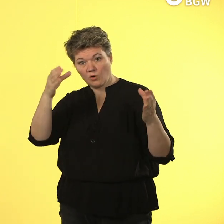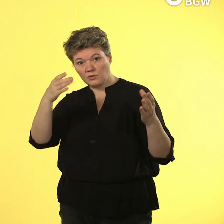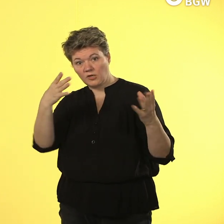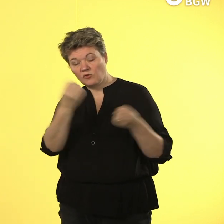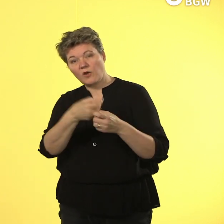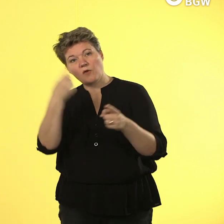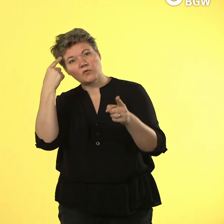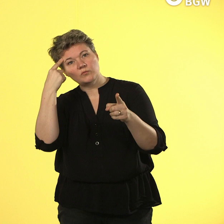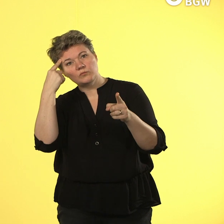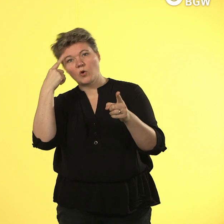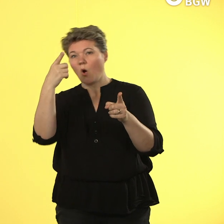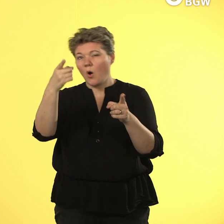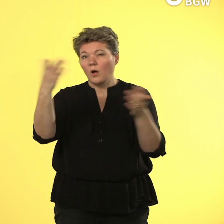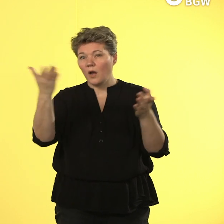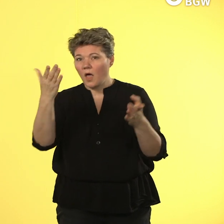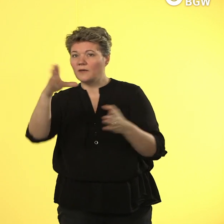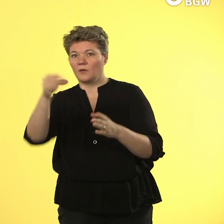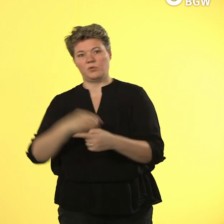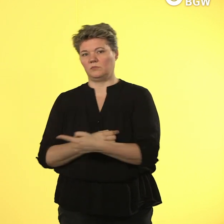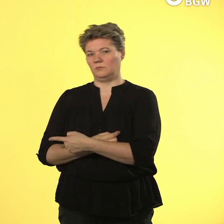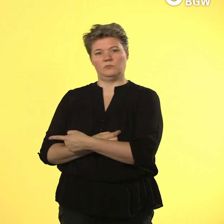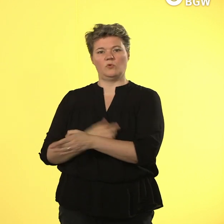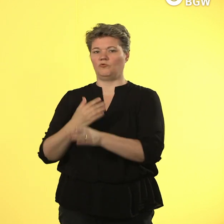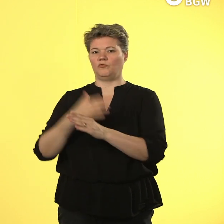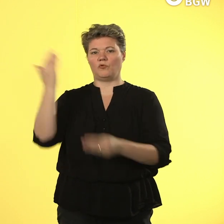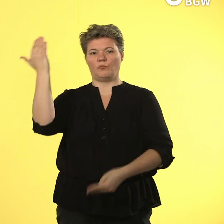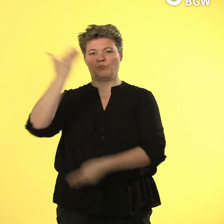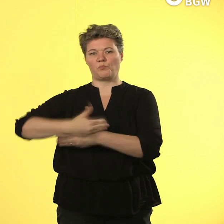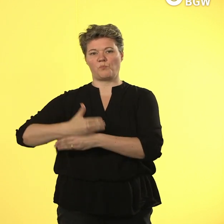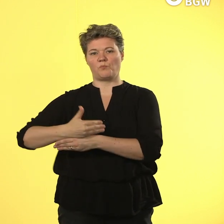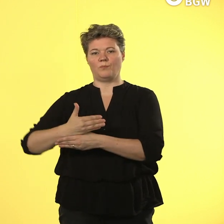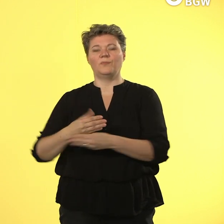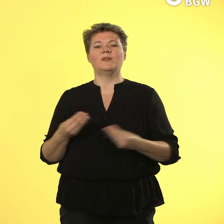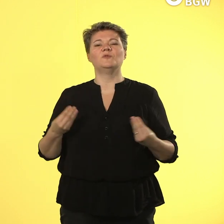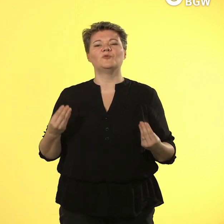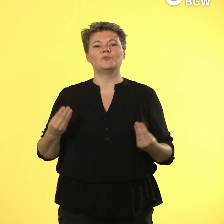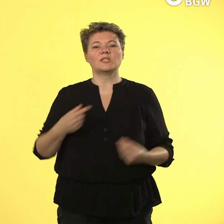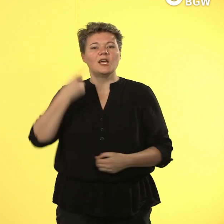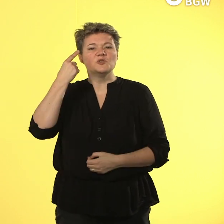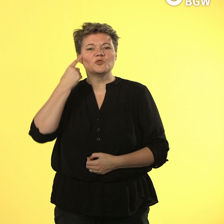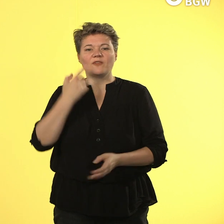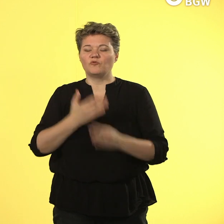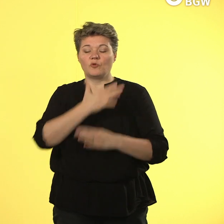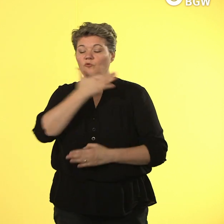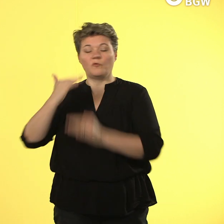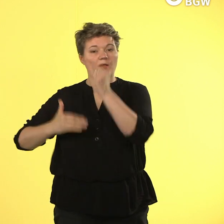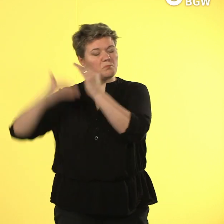Das ist ein typisches Beispiel für zu viel Stress im System. Dann sind wir einfach nicht gut im Aufnehmen neuer Inhalte.